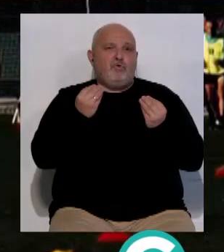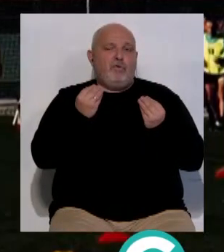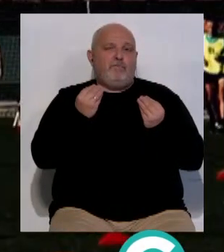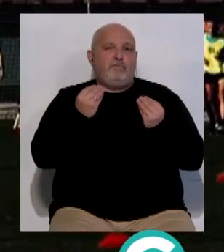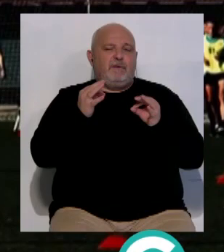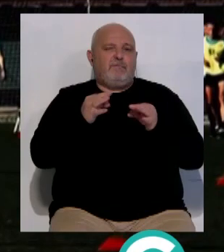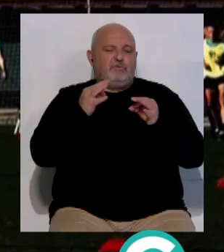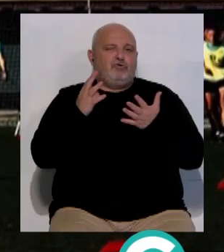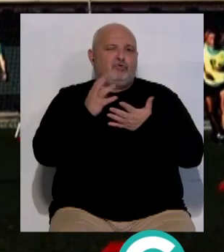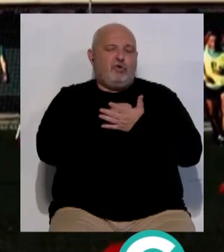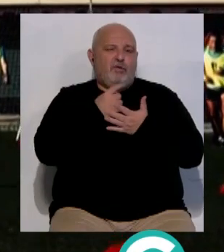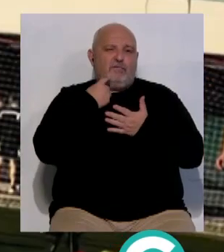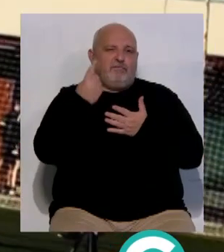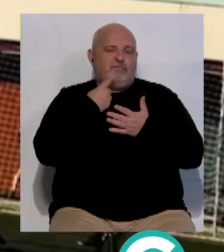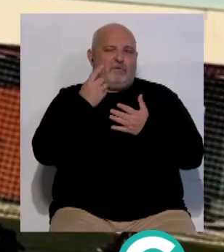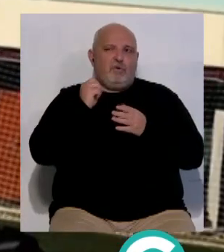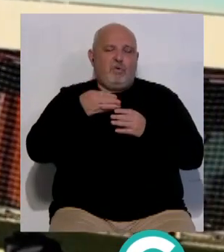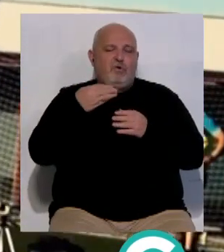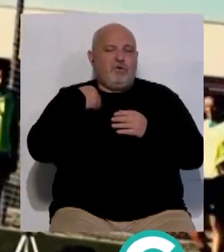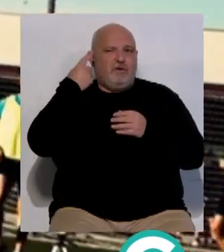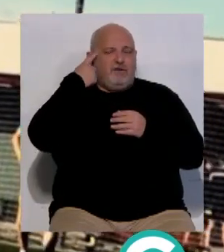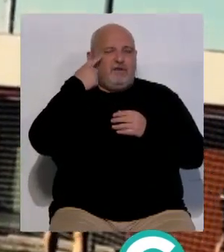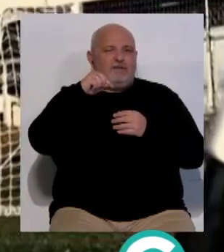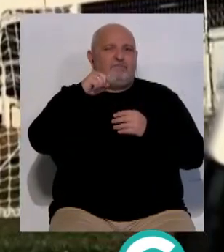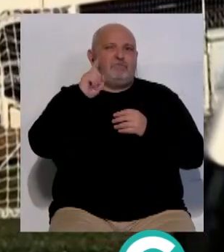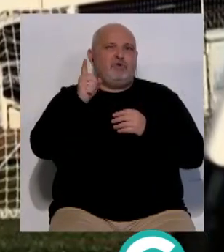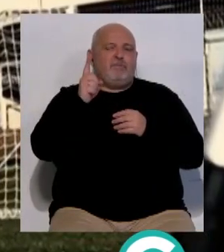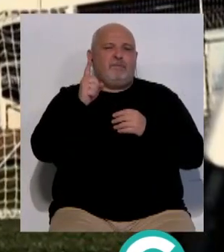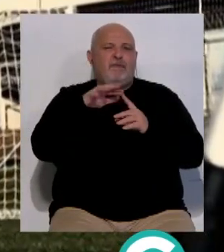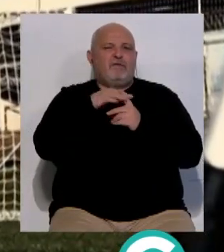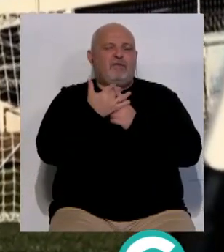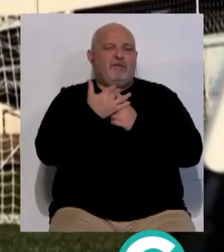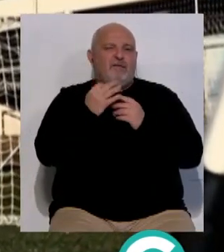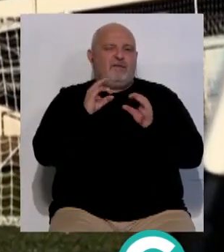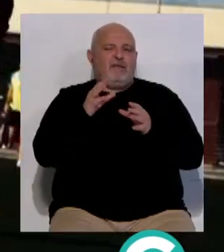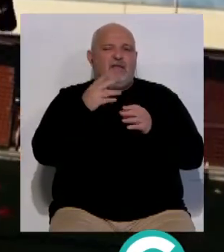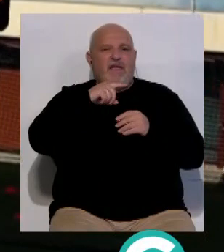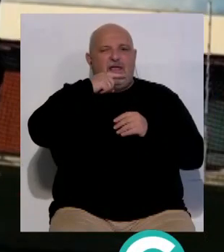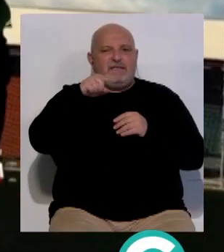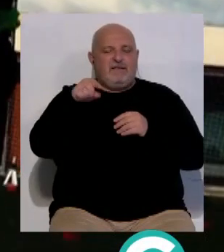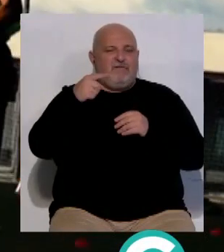siem todos Decimos lo mismo todos los clubes yo me quedo con las situaciones como la del elche famosa